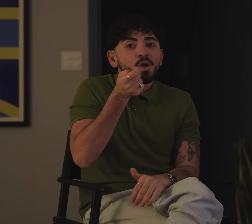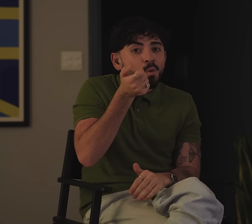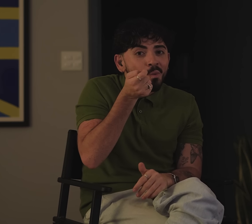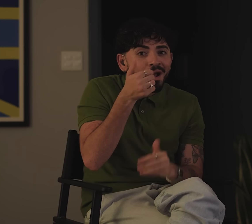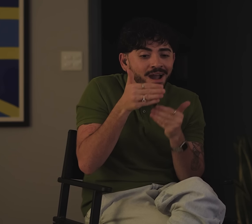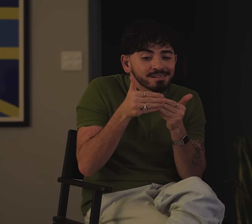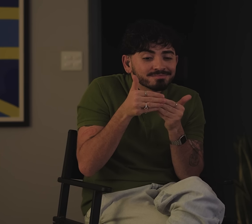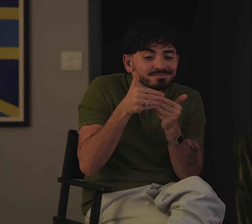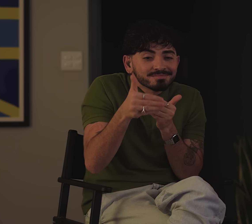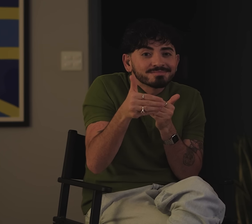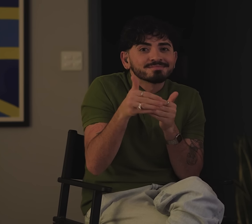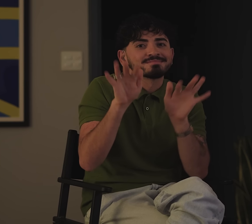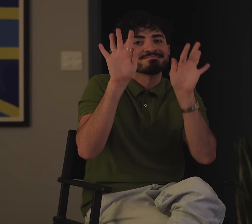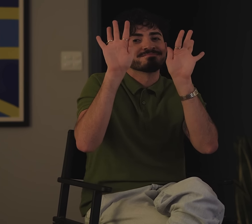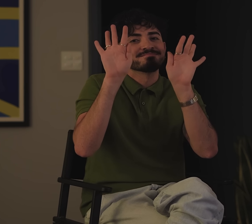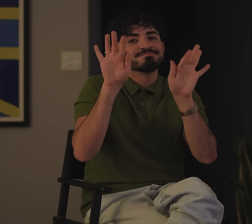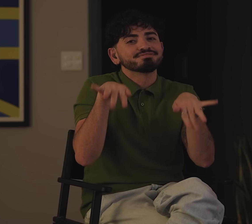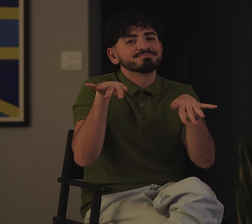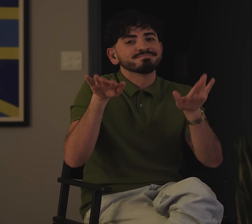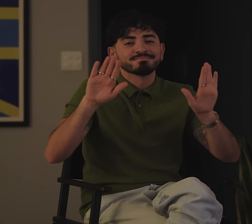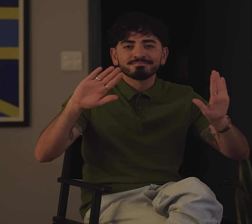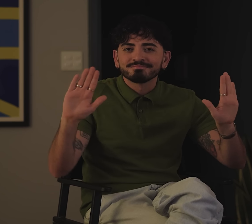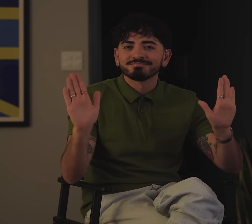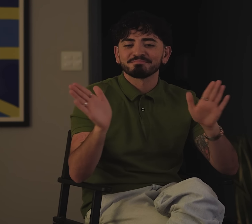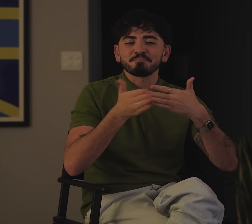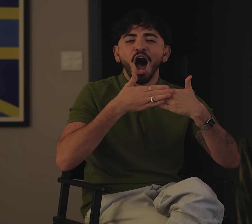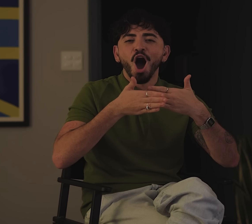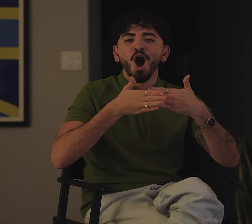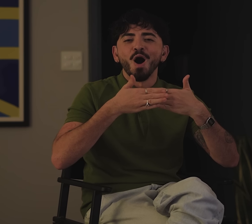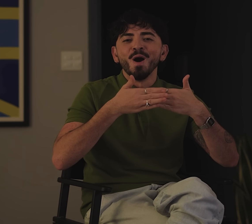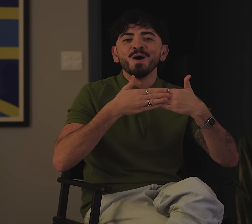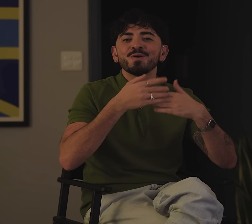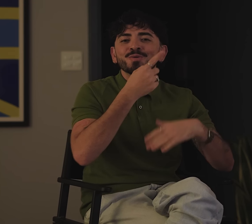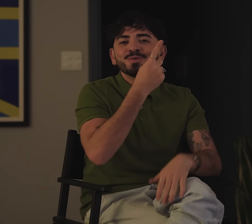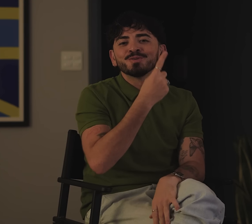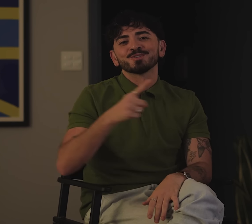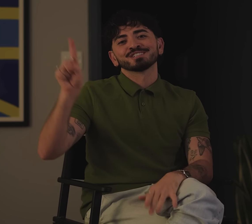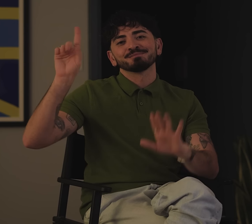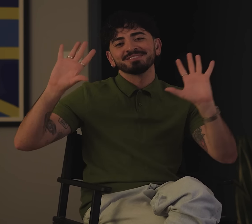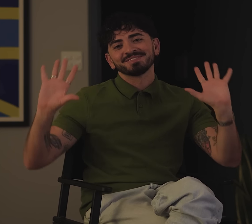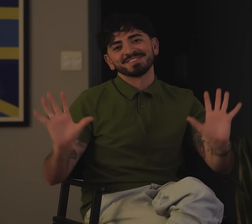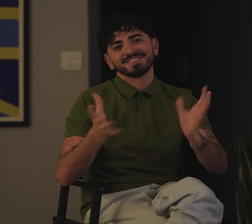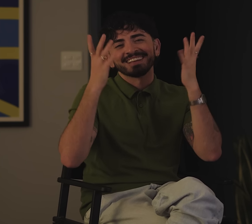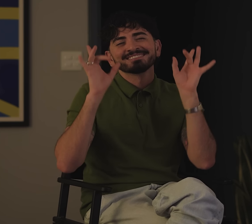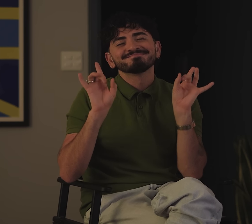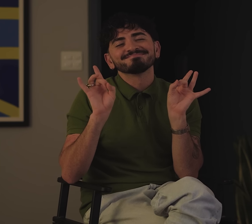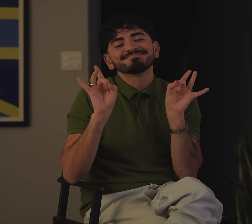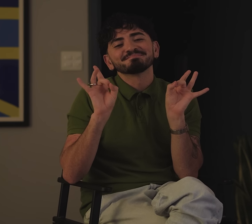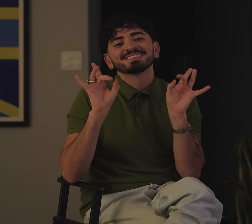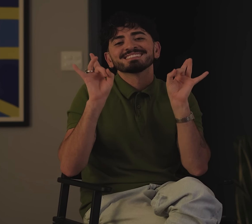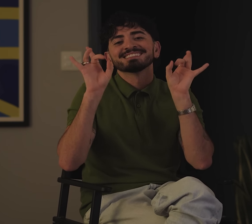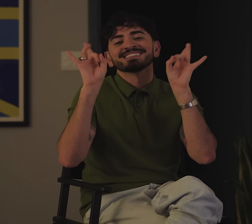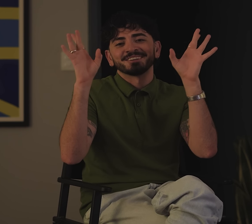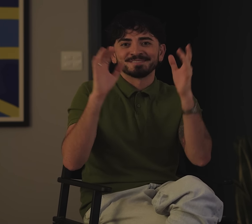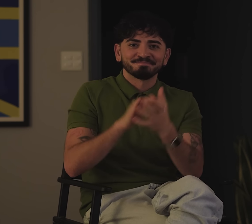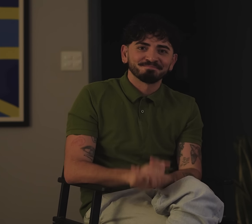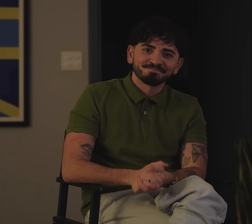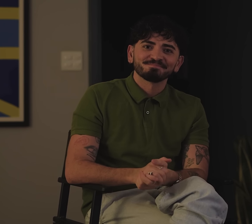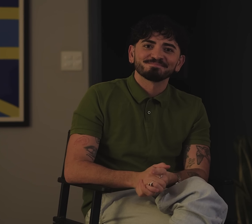Agora falta muito pouco para esgotar. E, como é a última edição antes da pausa, quero que esta quinta edição seja uma celebração especial de tudo o que vivemos até aqui.